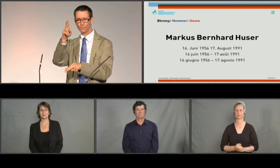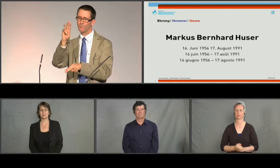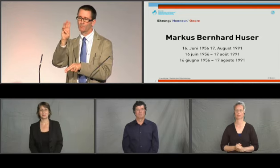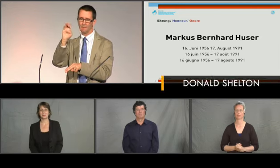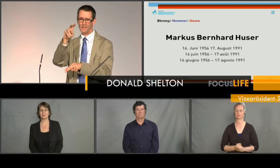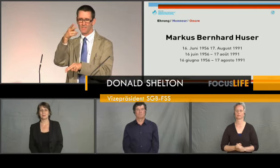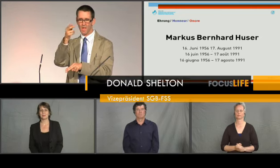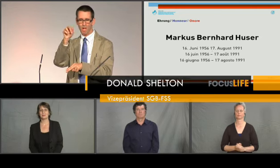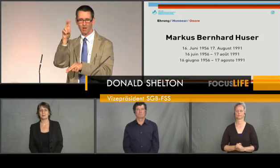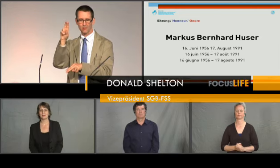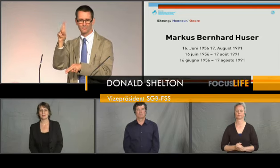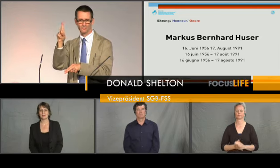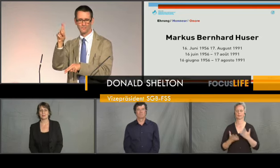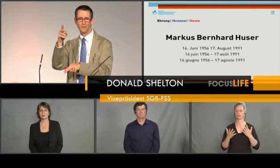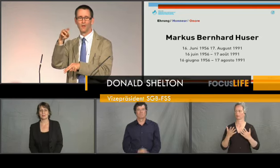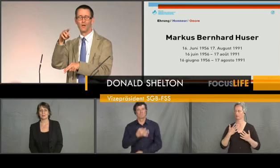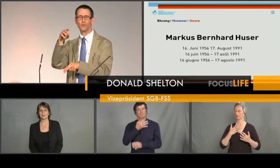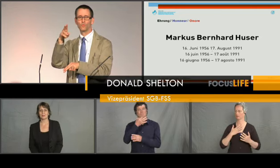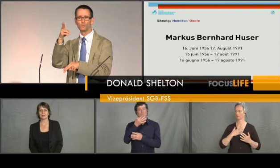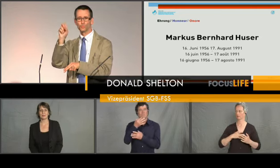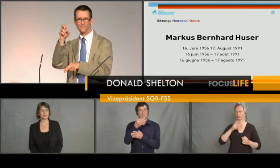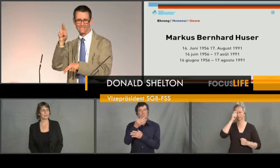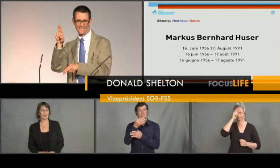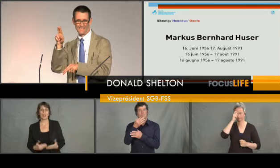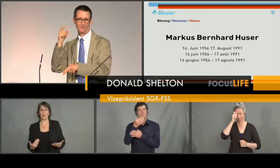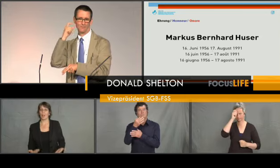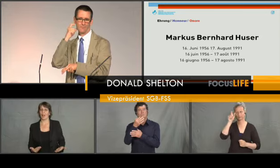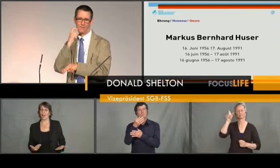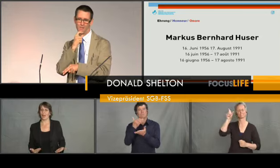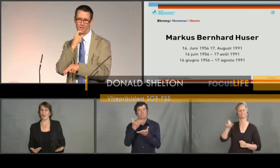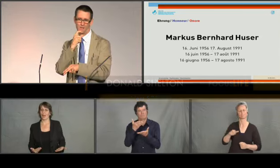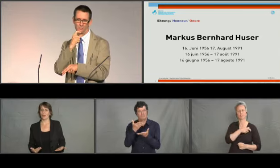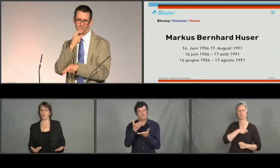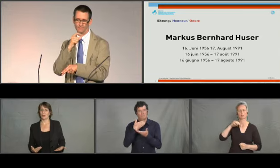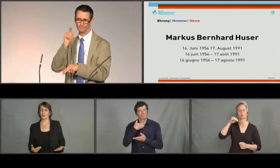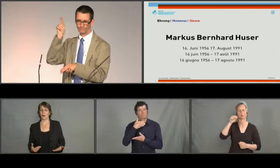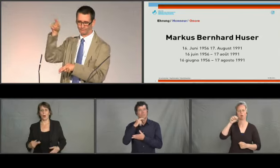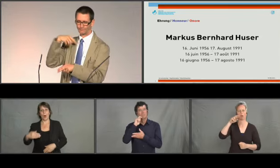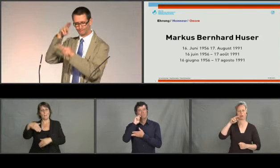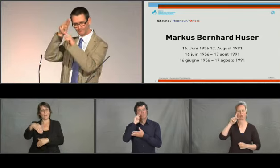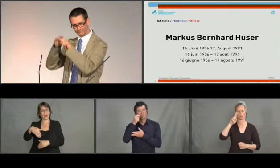Ich möchte zum Gedenken an Markus Bernhard Huser sprechen.